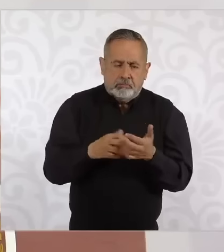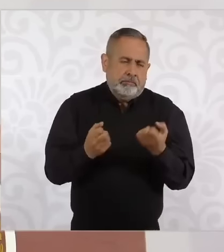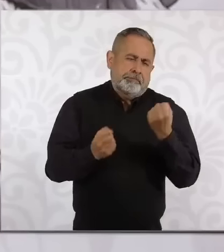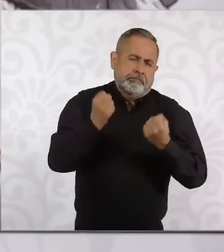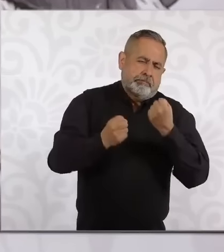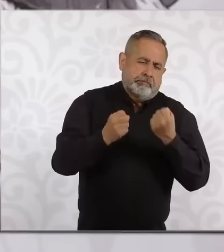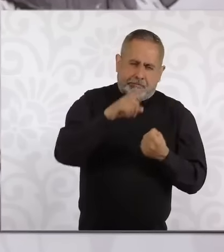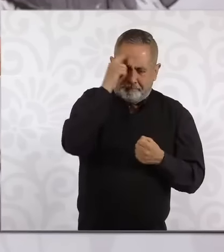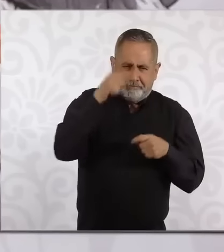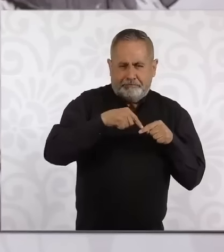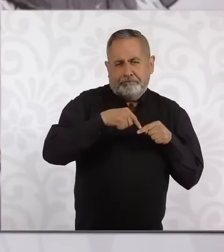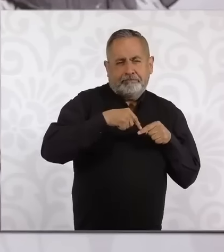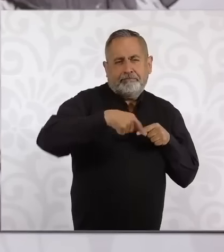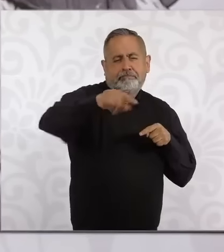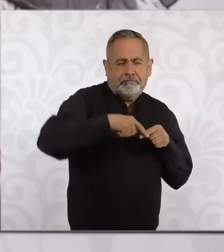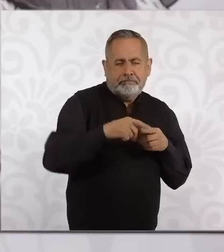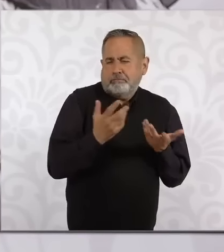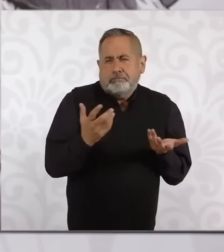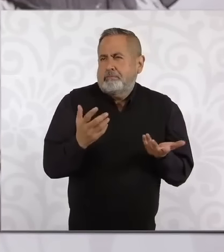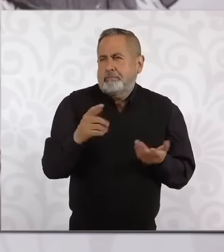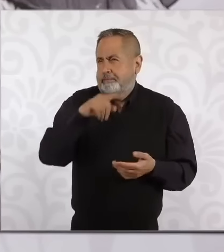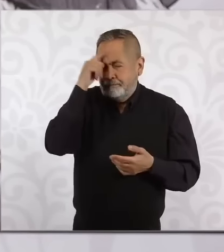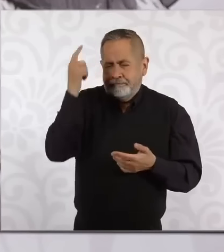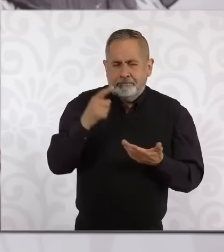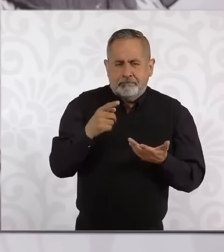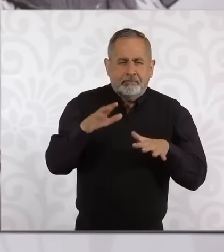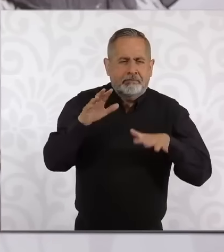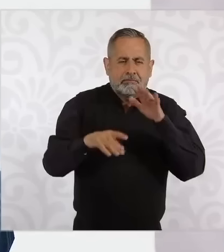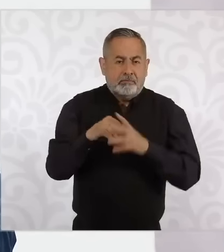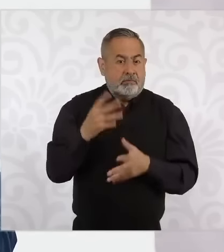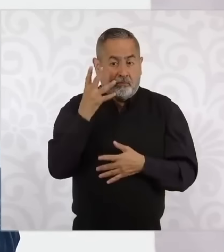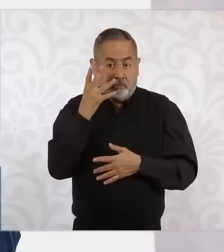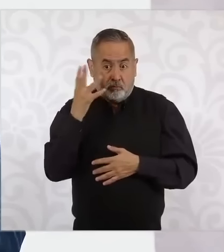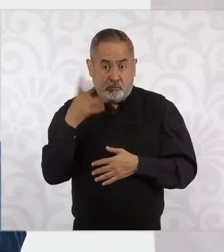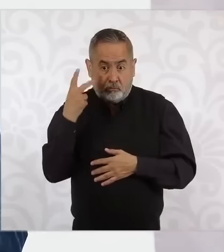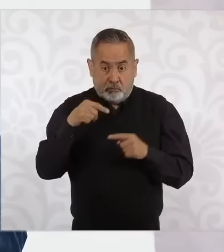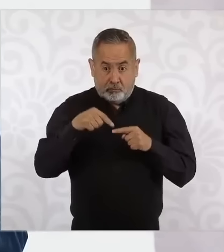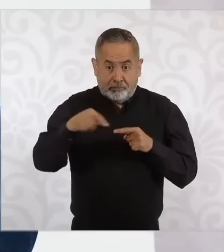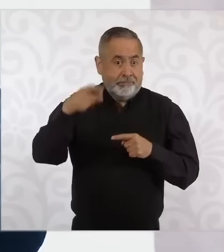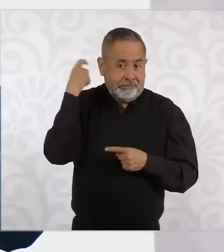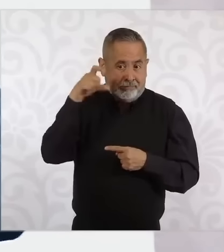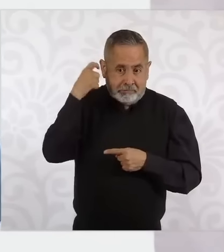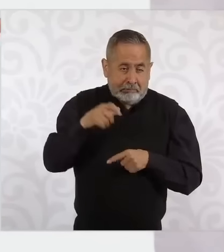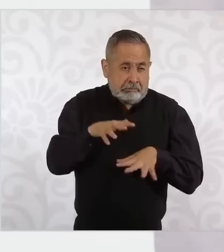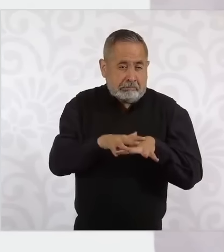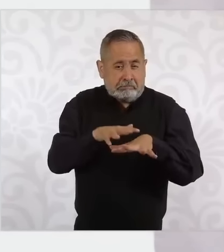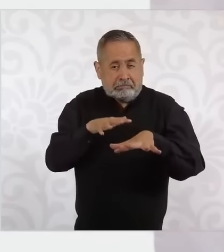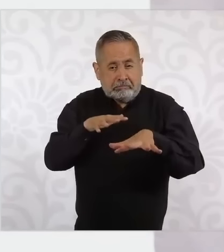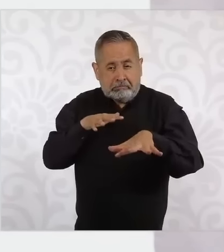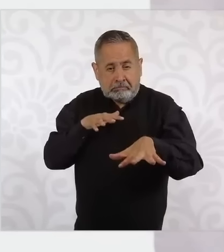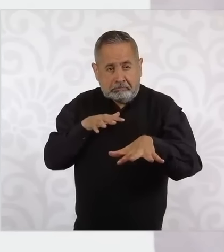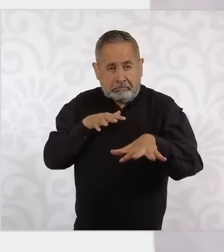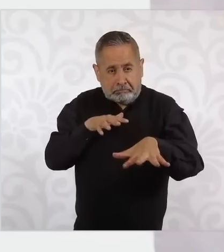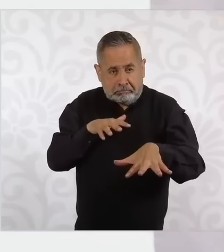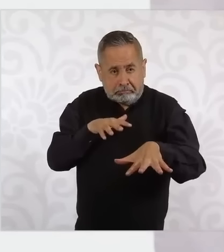de hacer a veces 4 horas se hacen de aquí a Querétaro porque está muy llena la carretera.